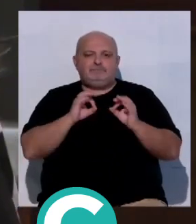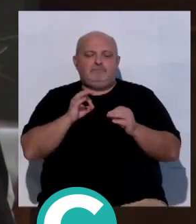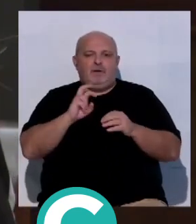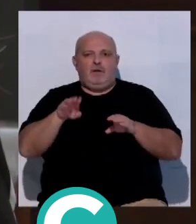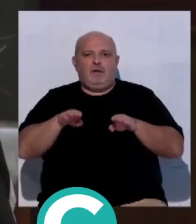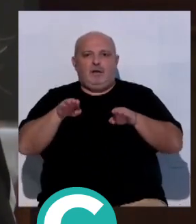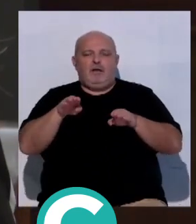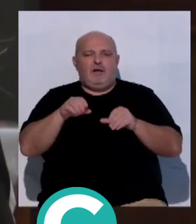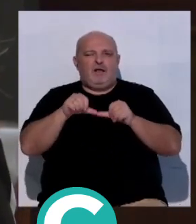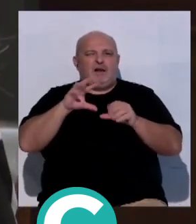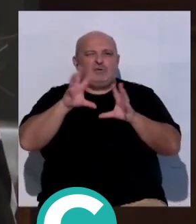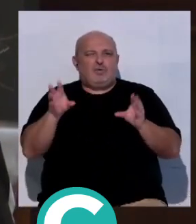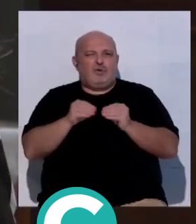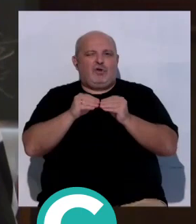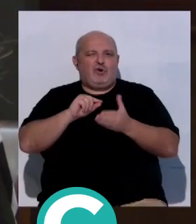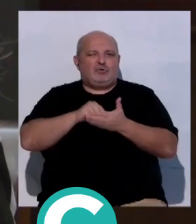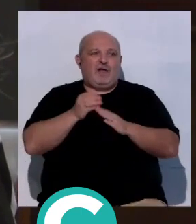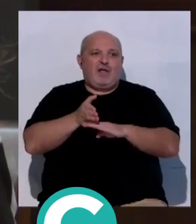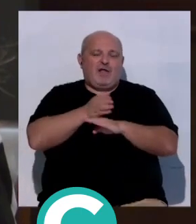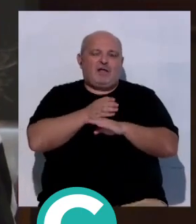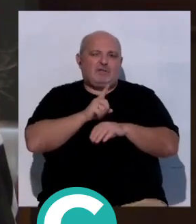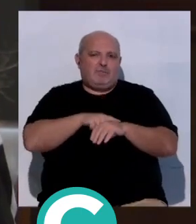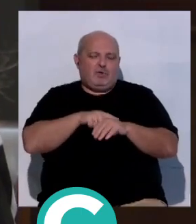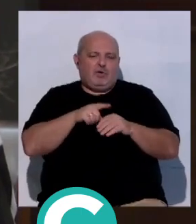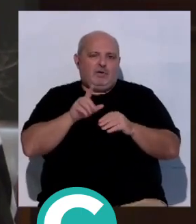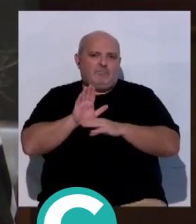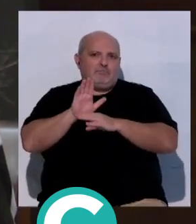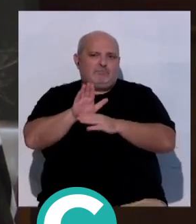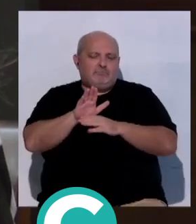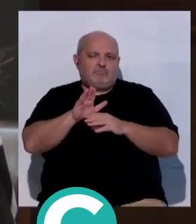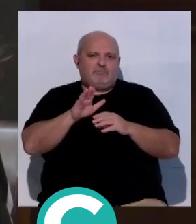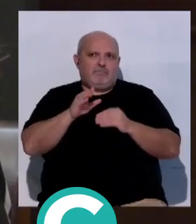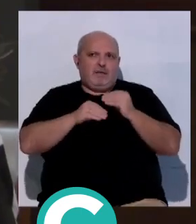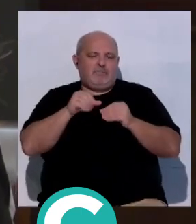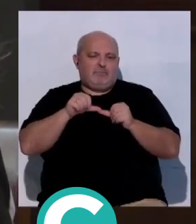lo que era la resolución del contrato y demás y todo está en contratación Bueno pues como tiene